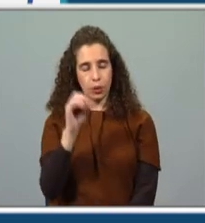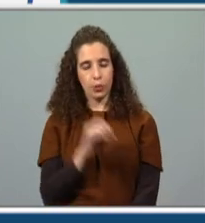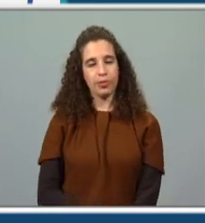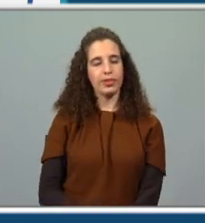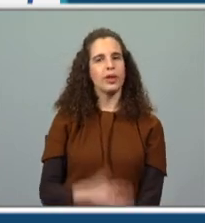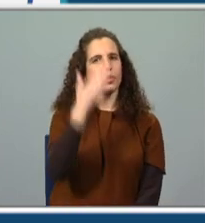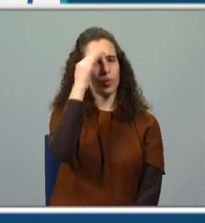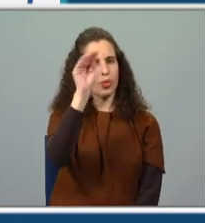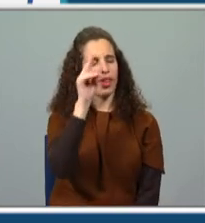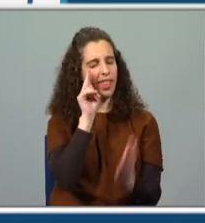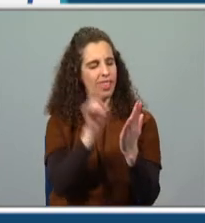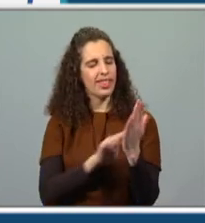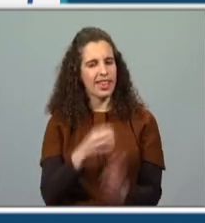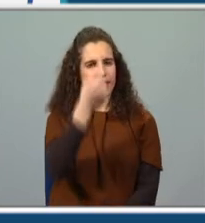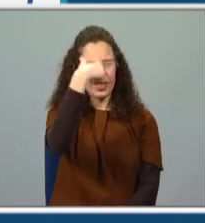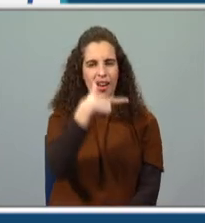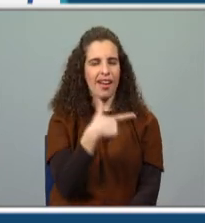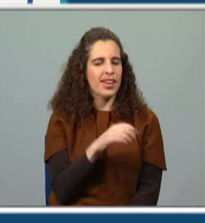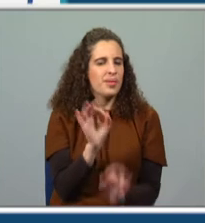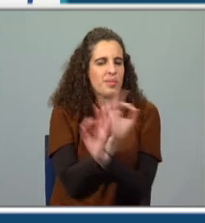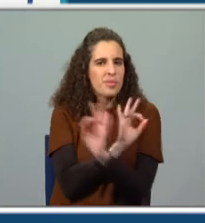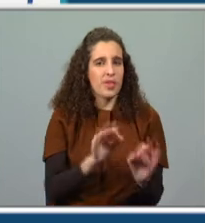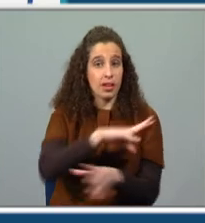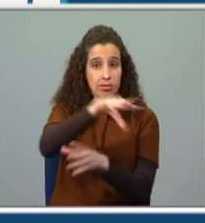leitura protesta histórias Fabulosas inclusivamente esta 閱讀抗議 神話般的故事甚至這個